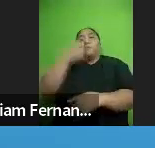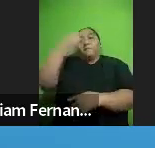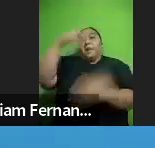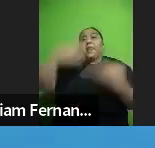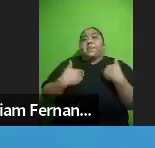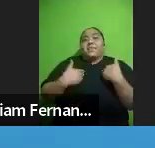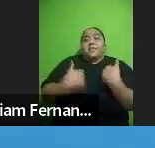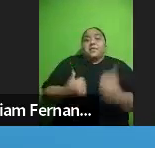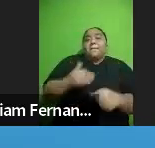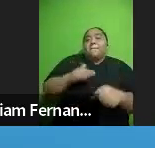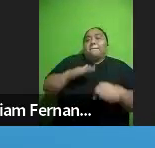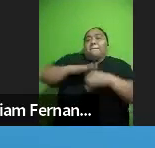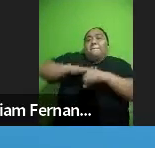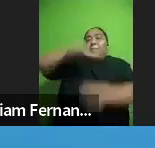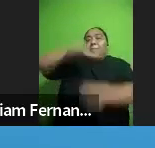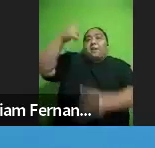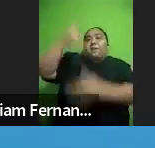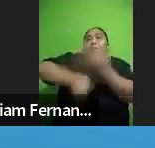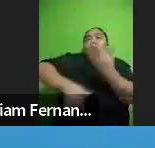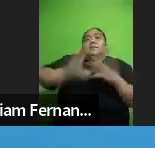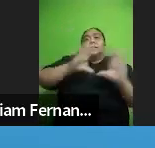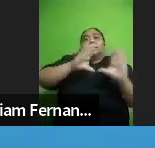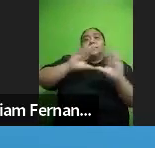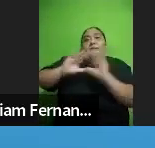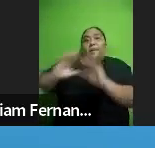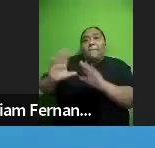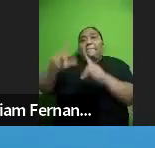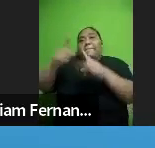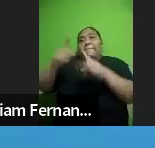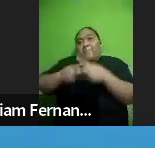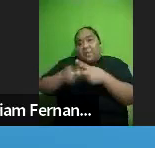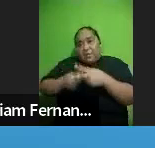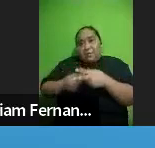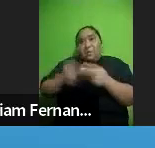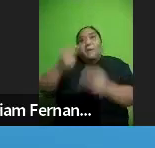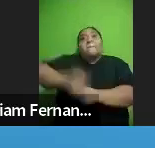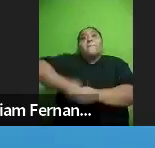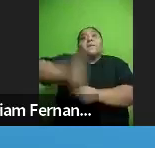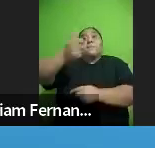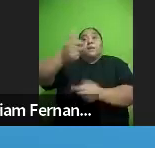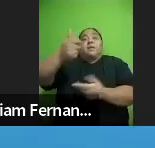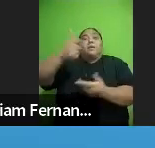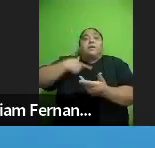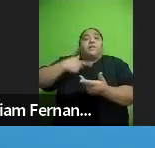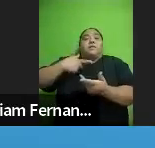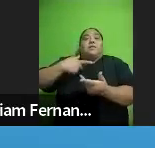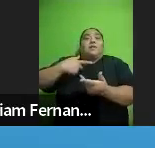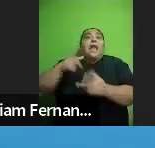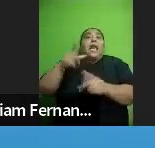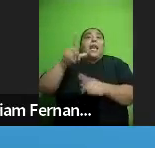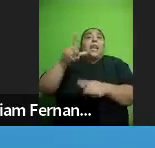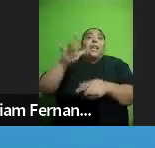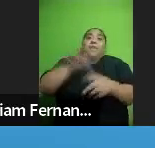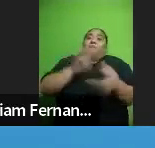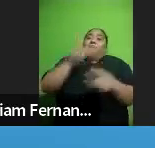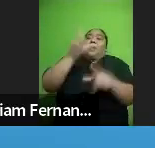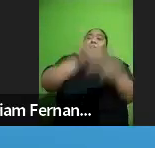ñas y qué elementos de las lenguas de señas nos podían servir para entender un poco más cómo enseñar enseñar matemáticas enseñar matemáticas. En primer lugar, primer lugar, la lema de señas no es una lengua natural natural.